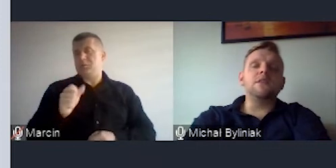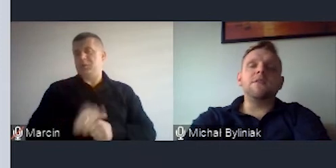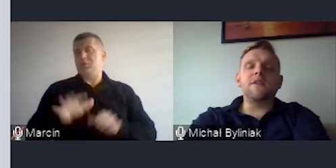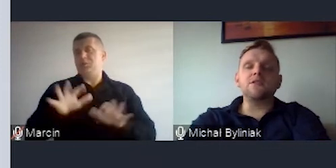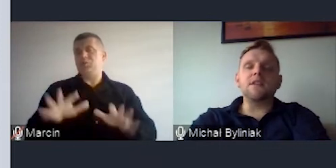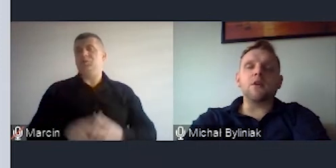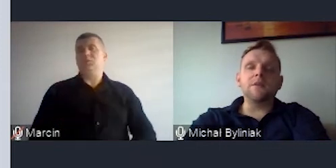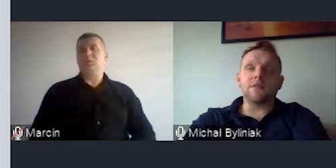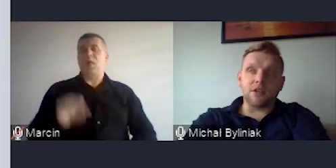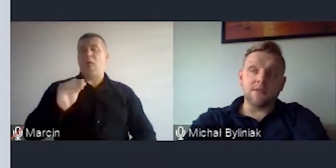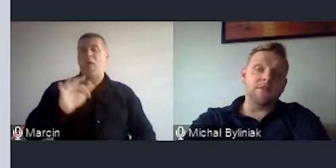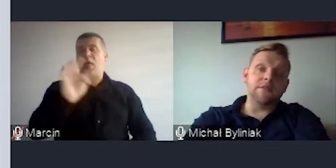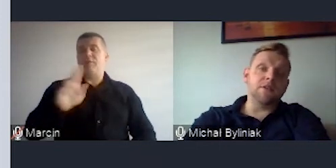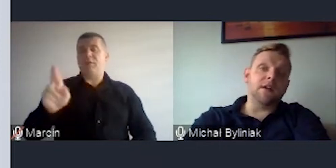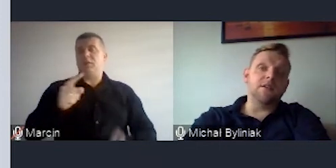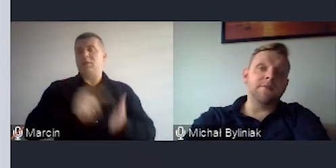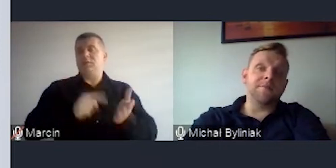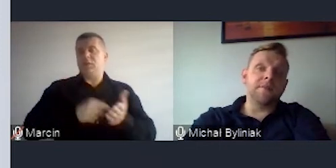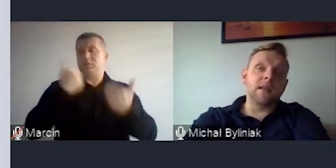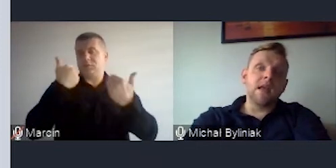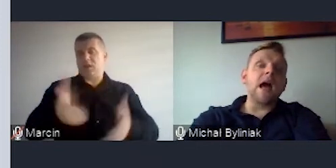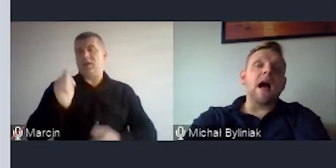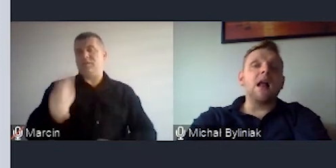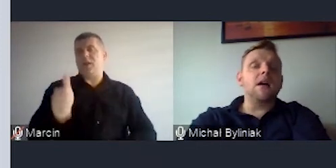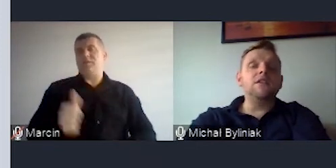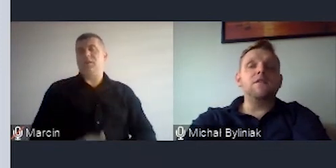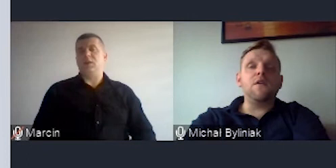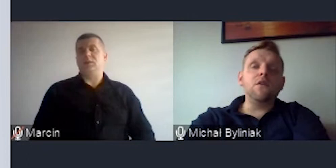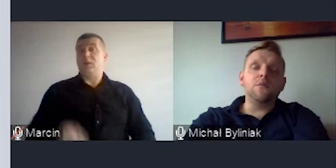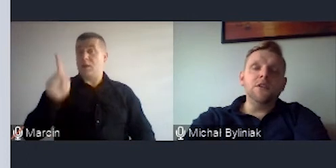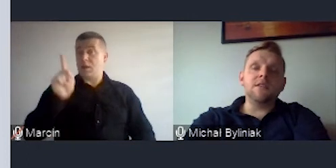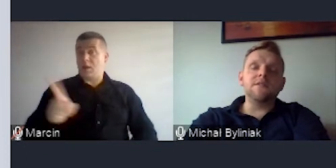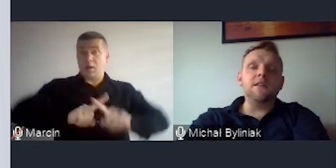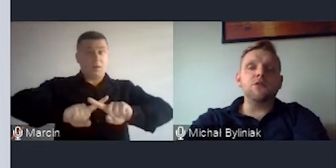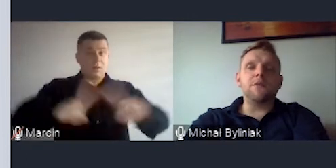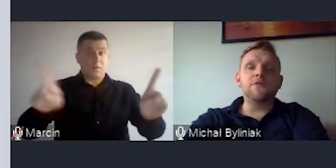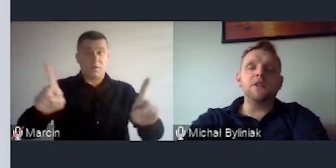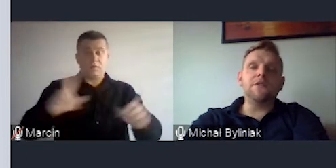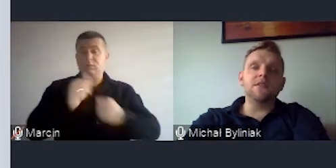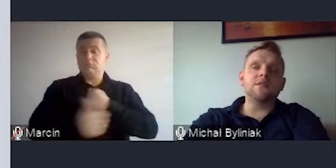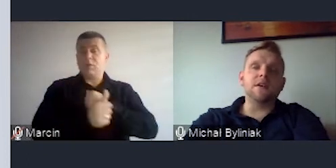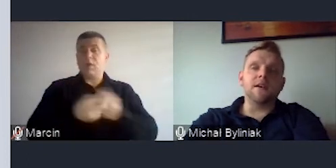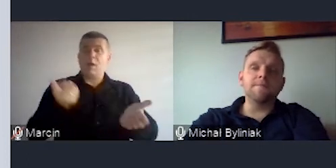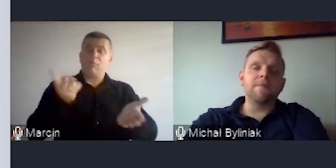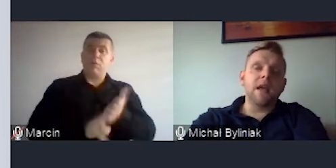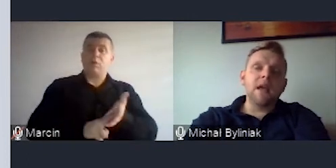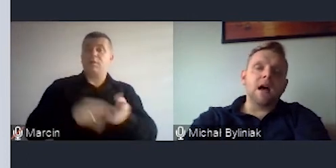U nas W EFRR zakup jest często kwalifikowalny, ale nie wolno mi, ze względu na podwójne finansowanie,